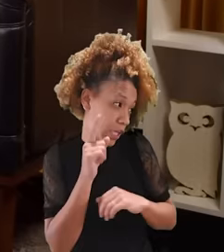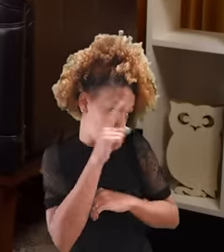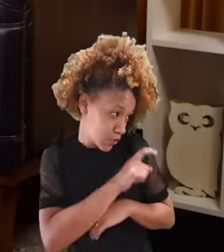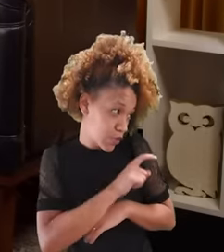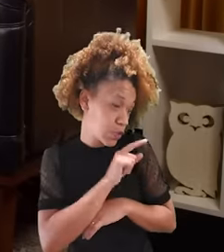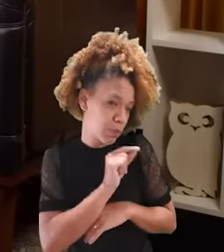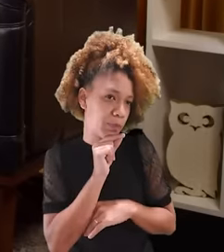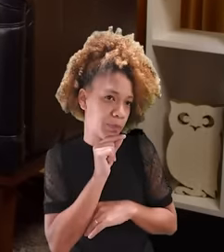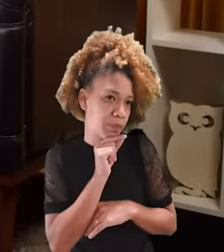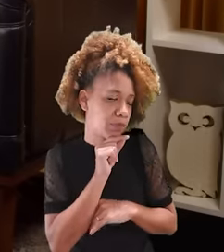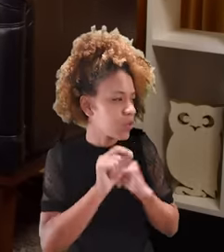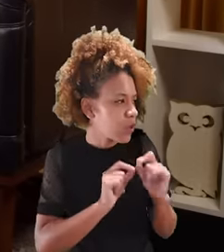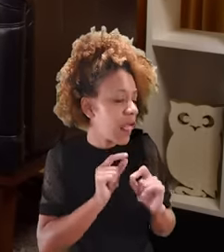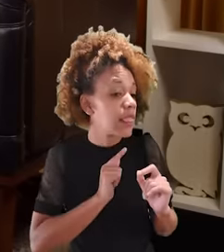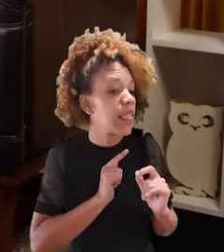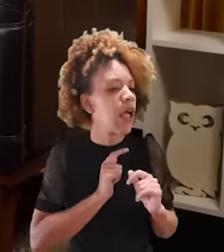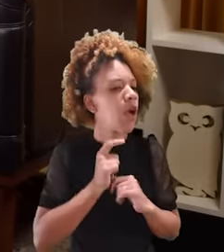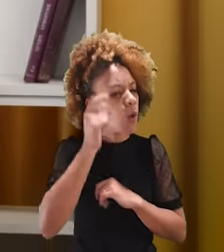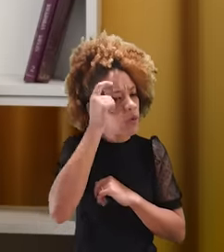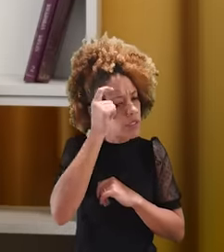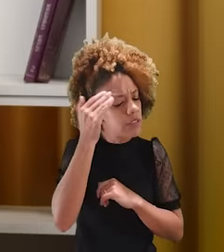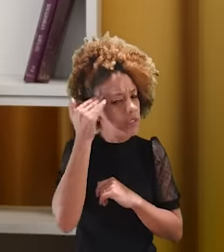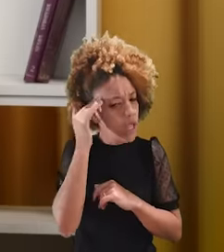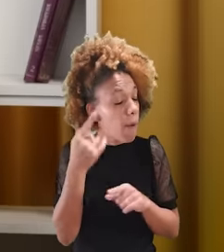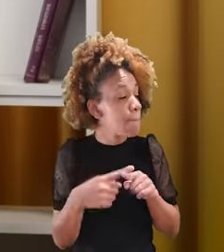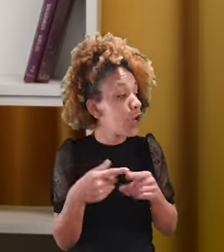de hoje você tá jindo com coerência coerência porque hoje em dia não tem mais coerência hoje